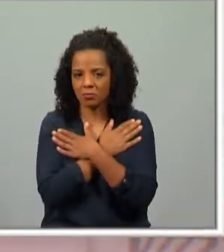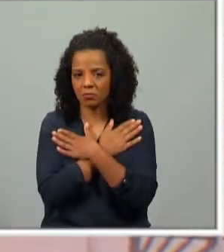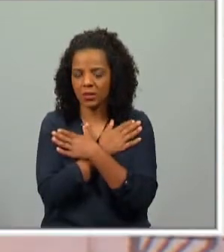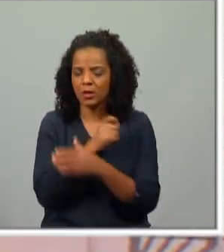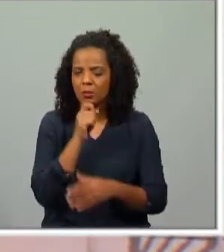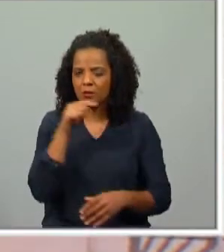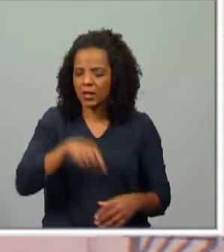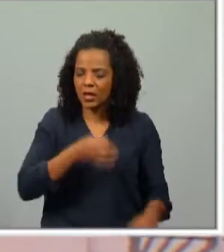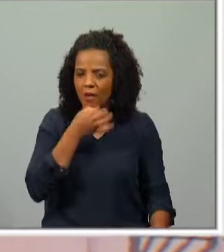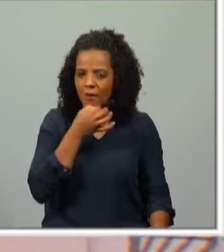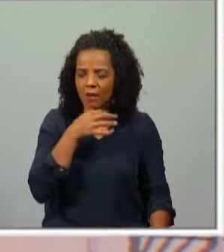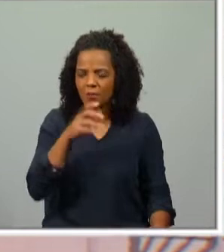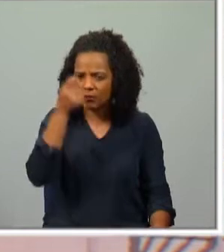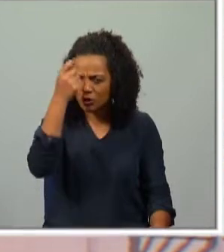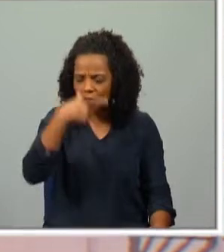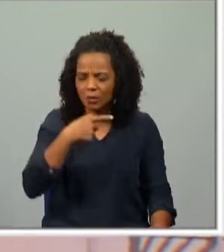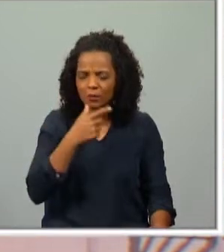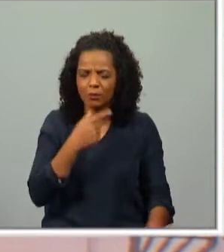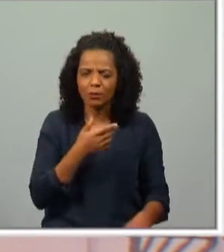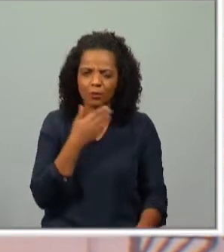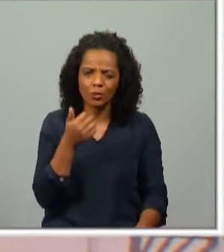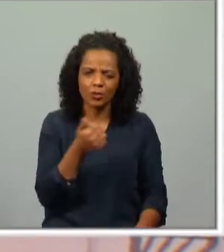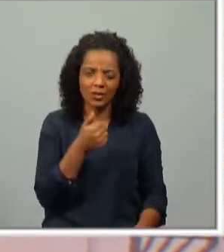uma história muito bonita muito interessantedora também entre animais 一個非常美麗的故事動物之間也很有趣